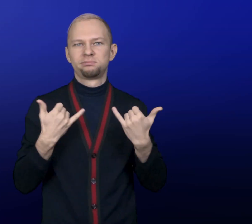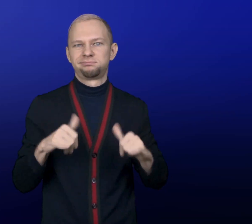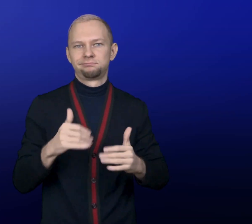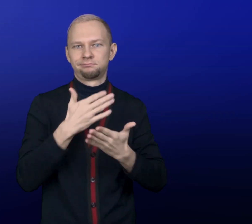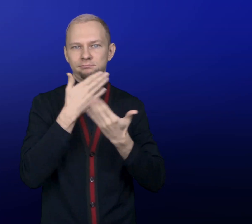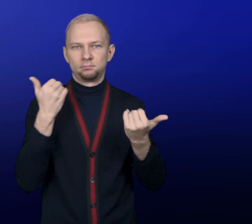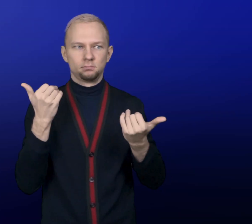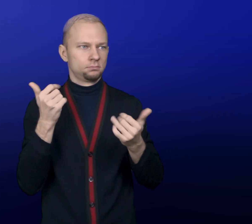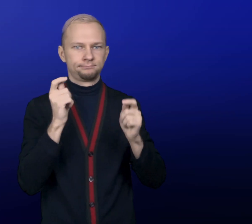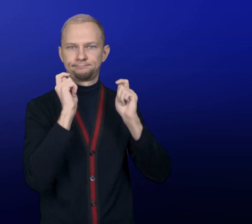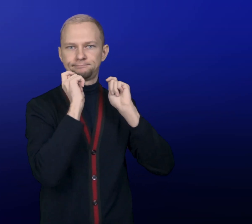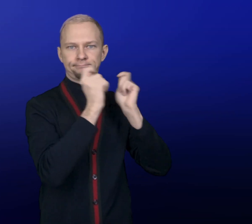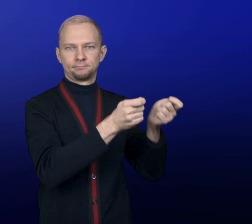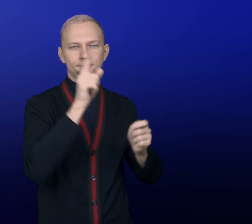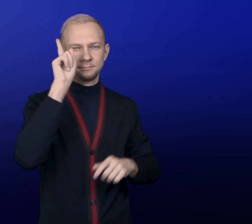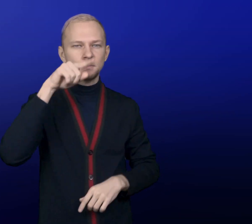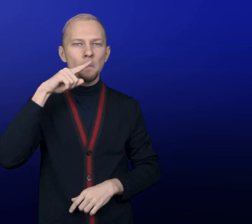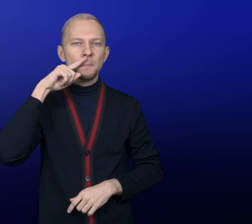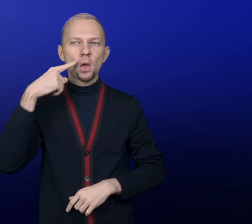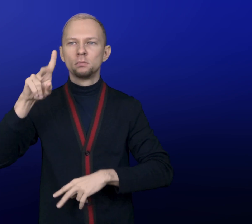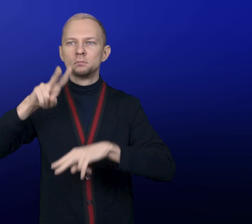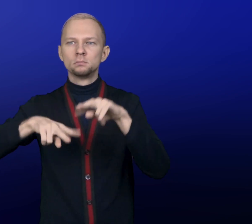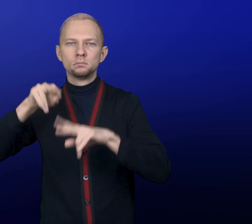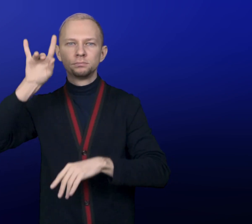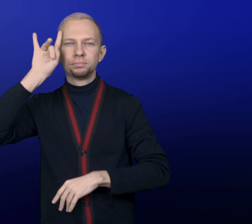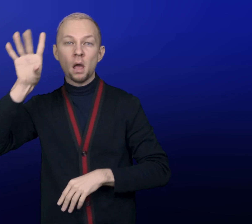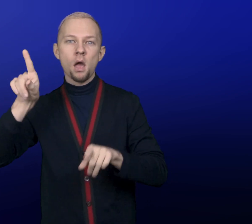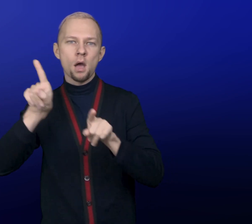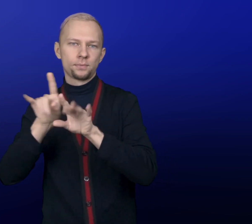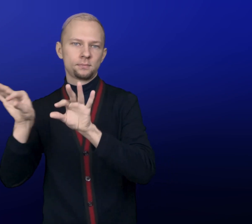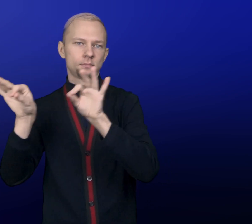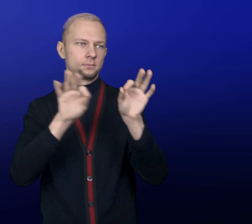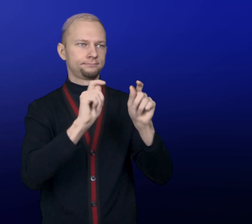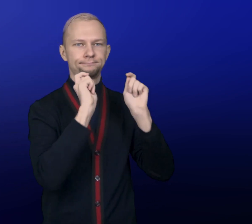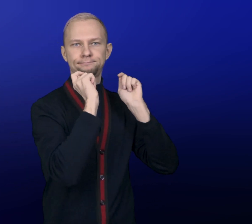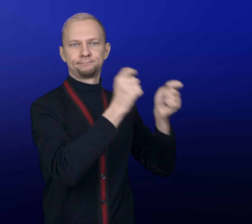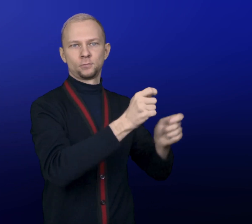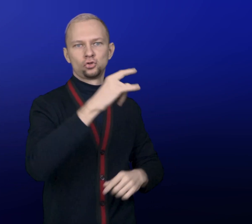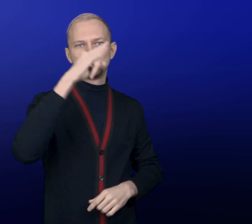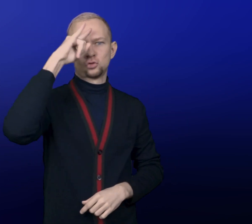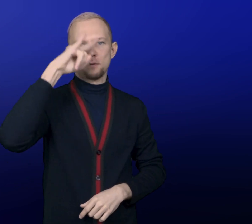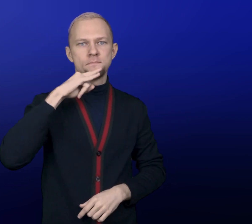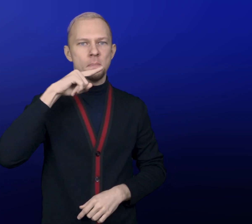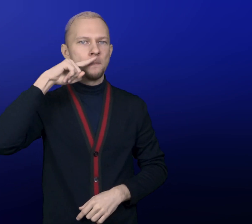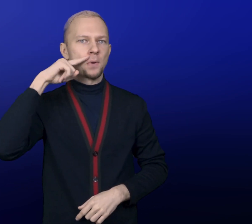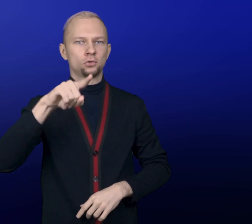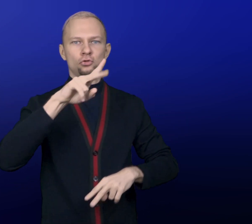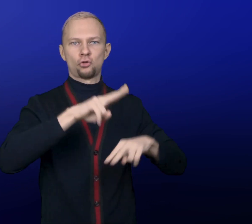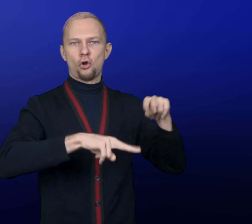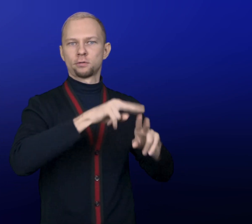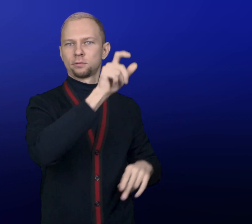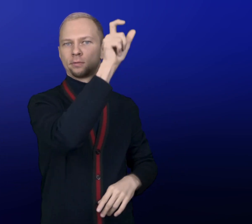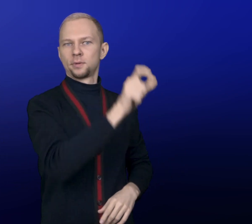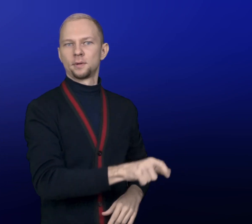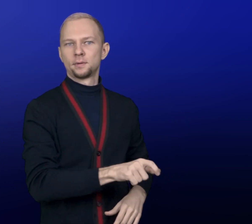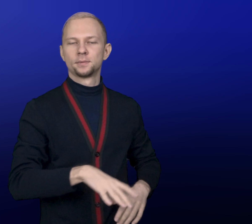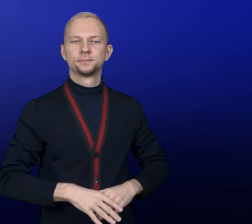Недаром Иосифа Израилевича потом называли «челябинским Петром-строителем».